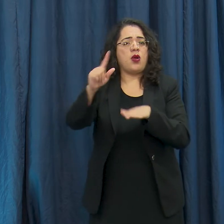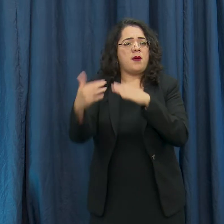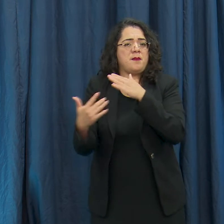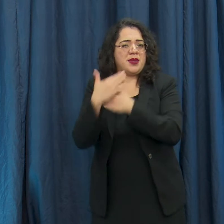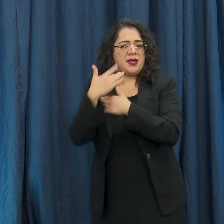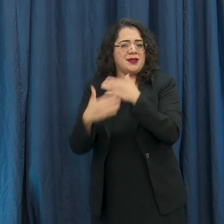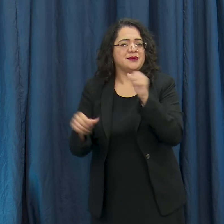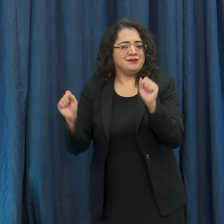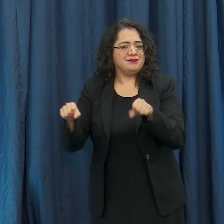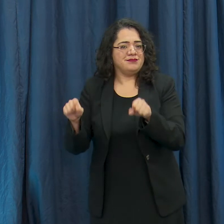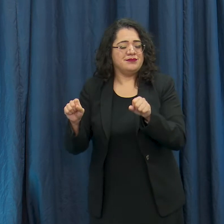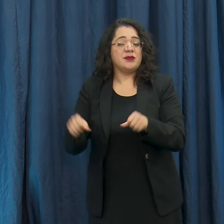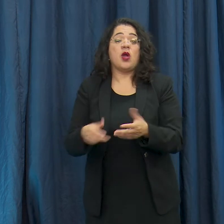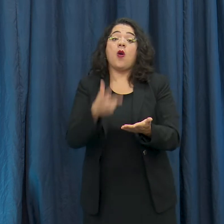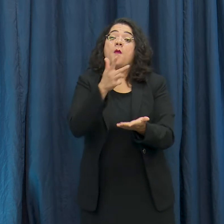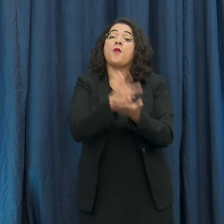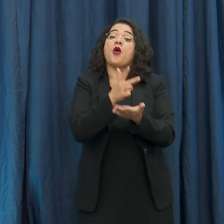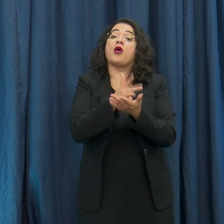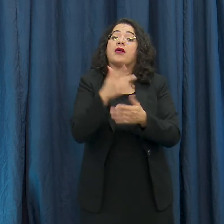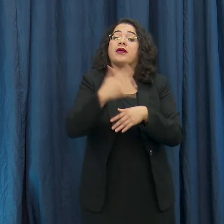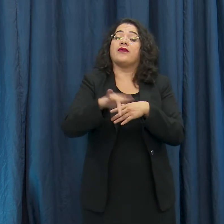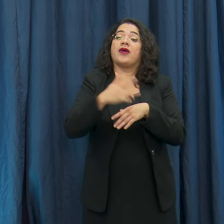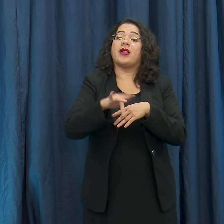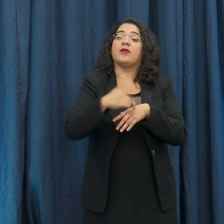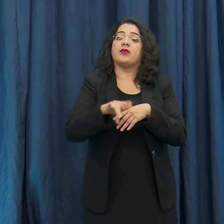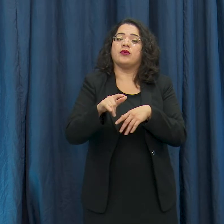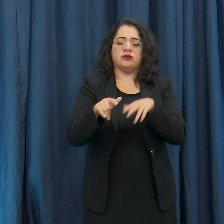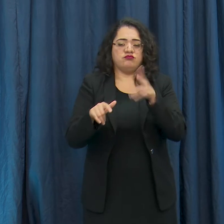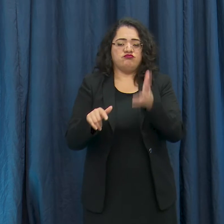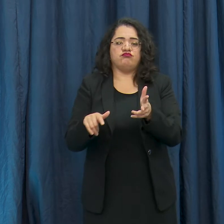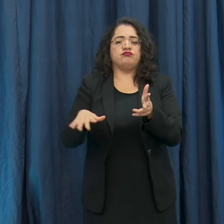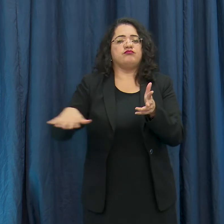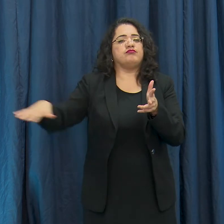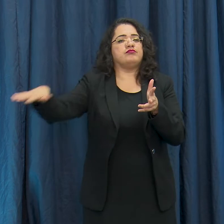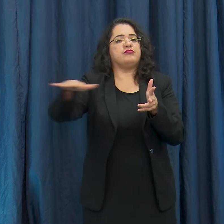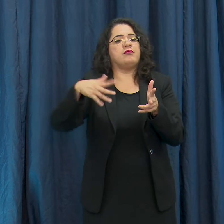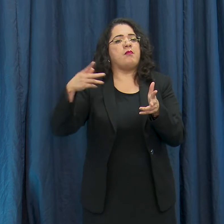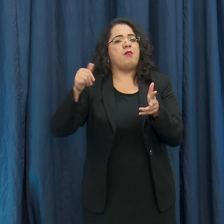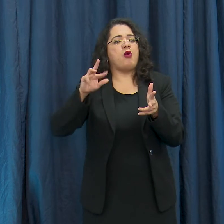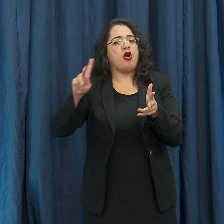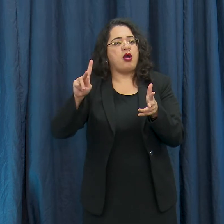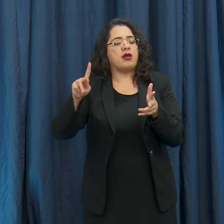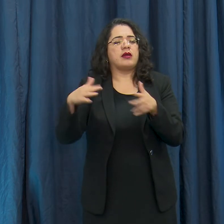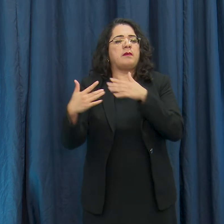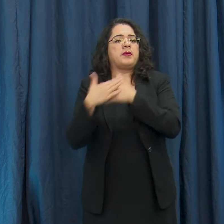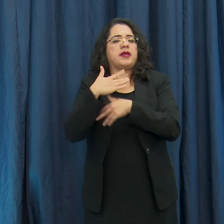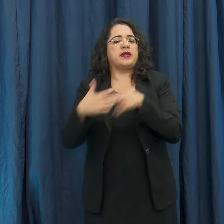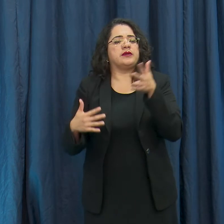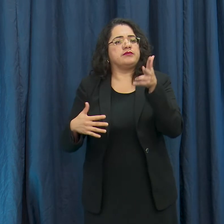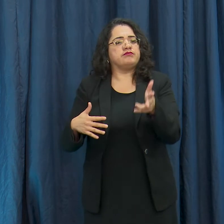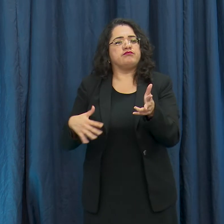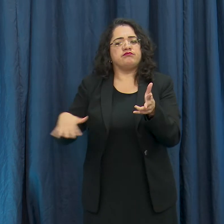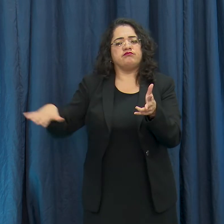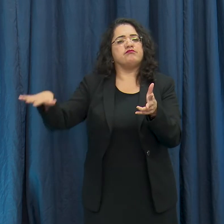estacionamientos de parque al igual que ellos están cientos de la playa perm are